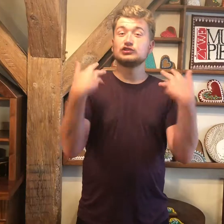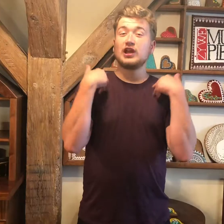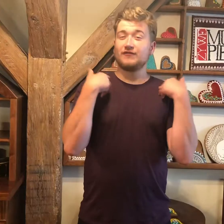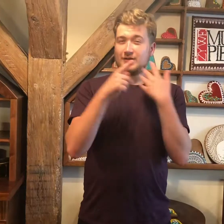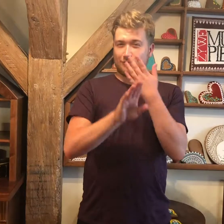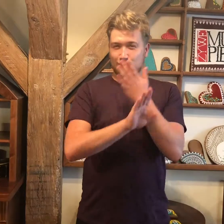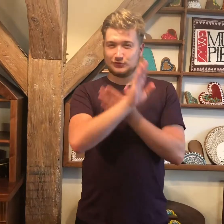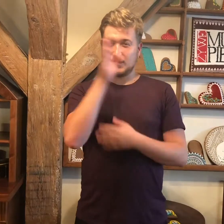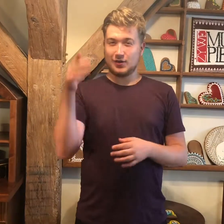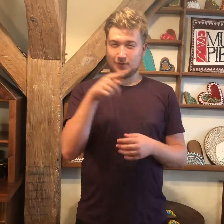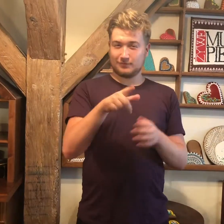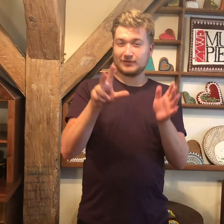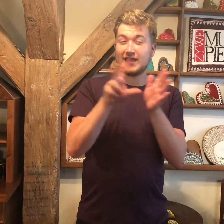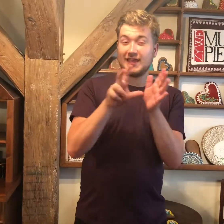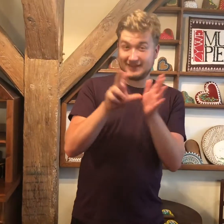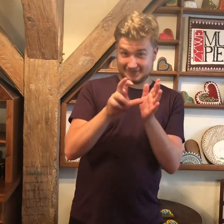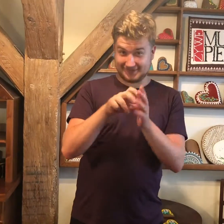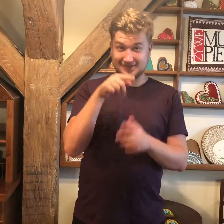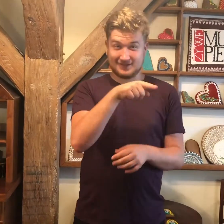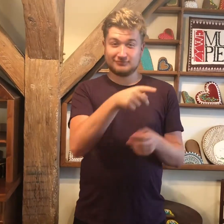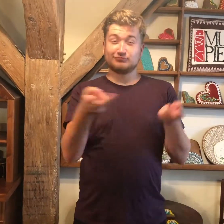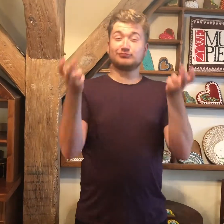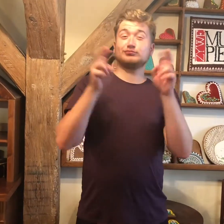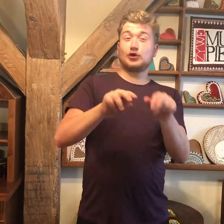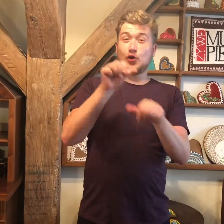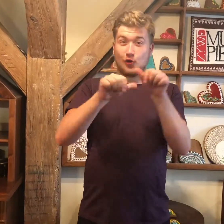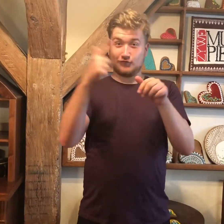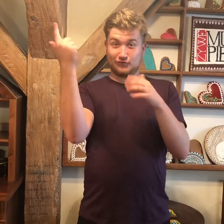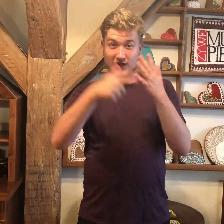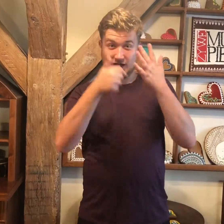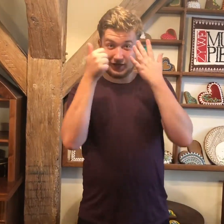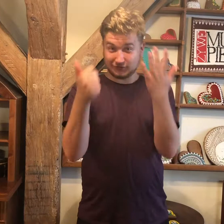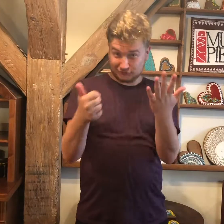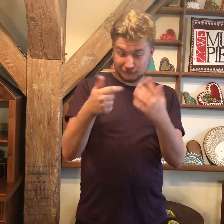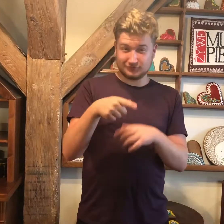Żywe Muzeum Piernika istnieje od 2006 roku.